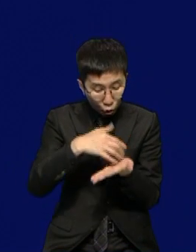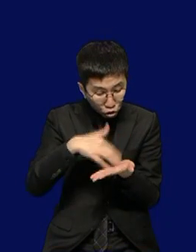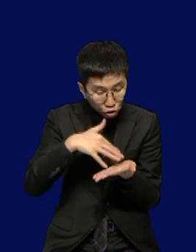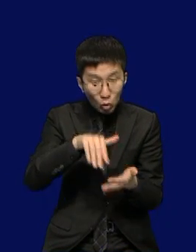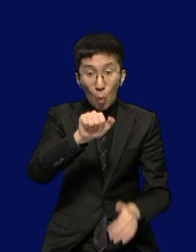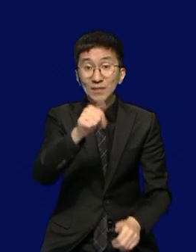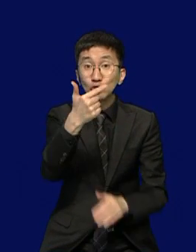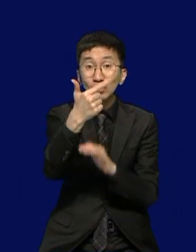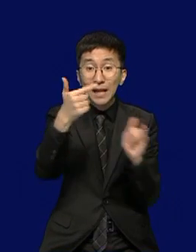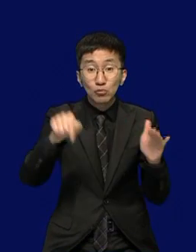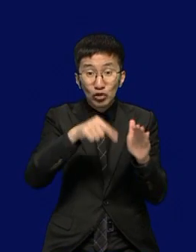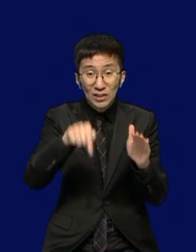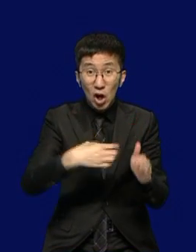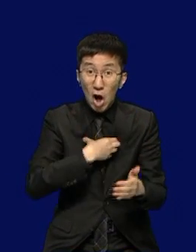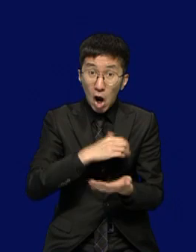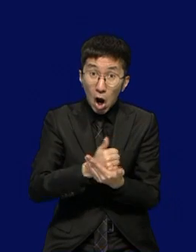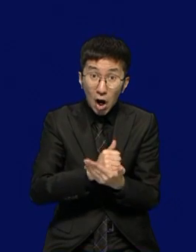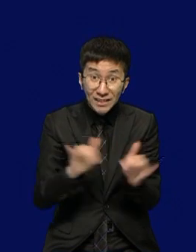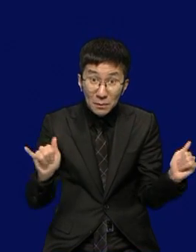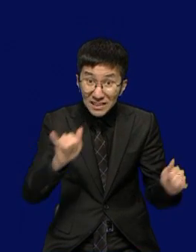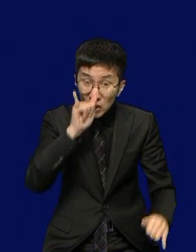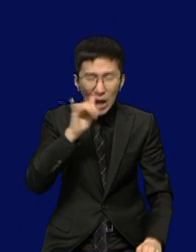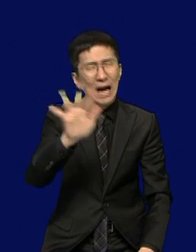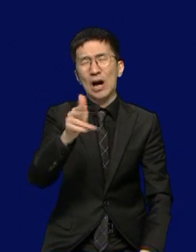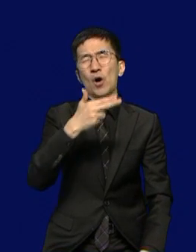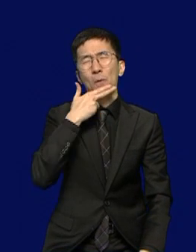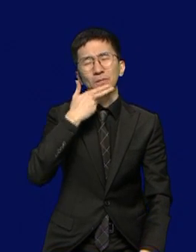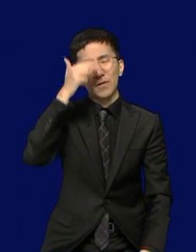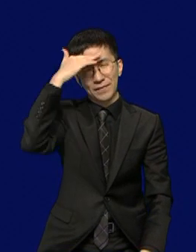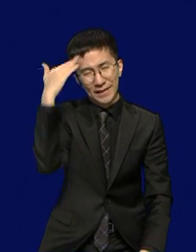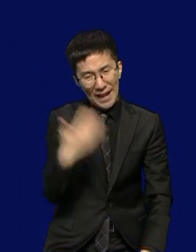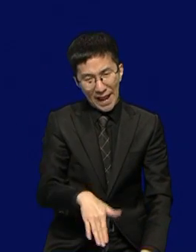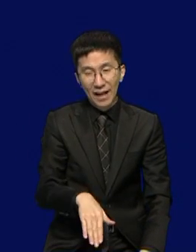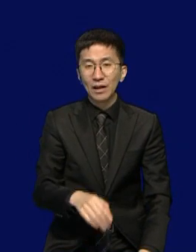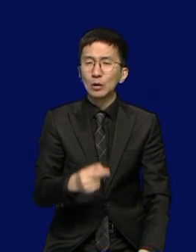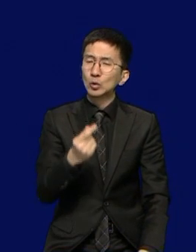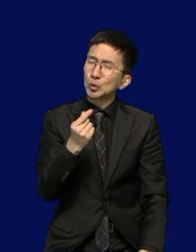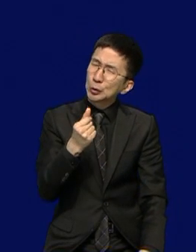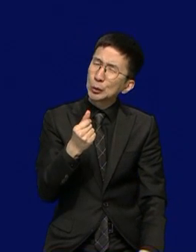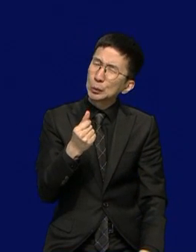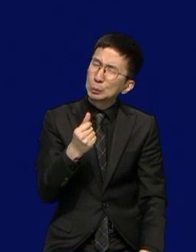가운데 위중증 환자는 없고